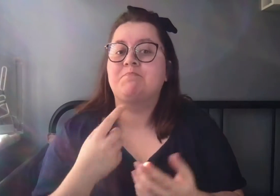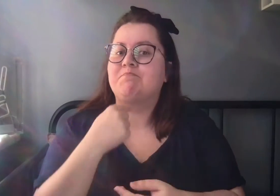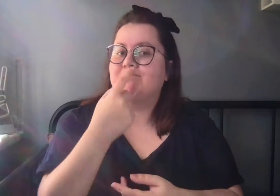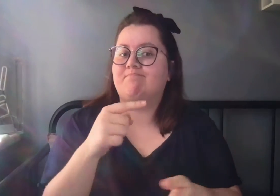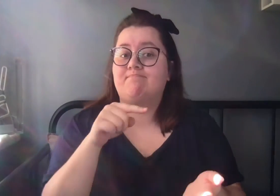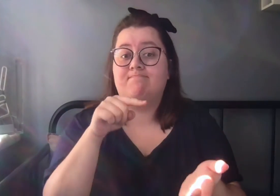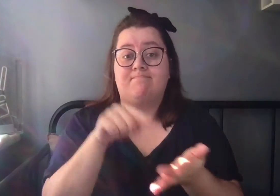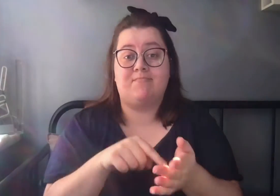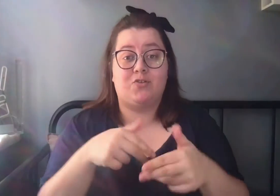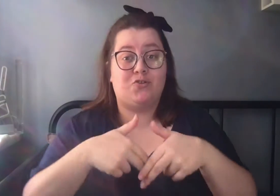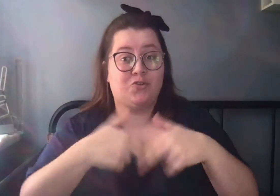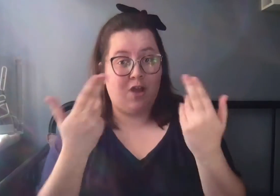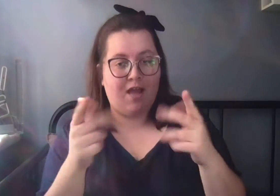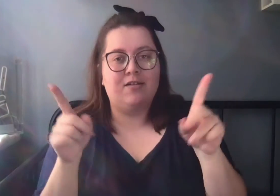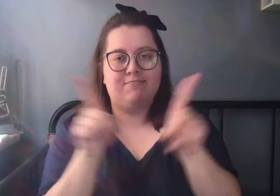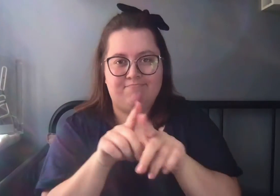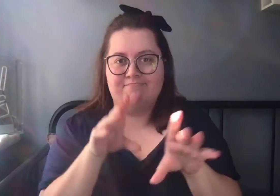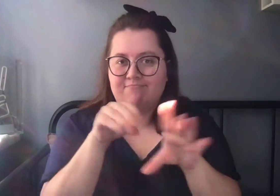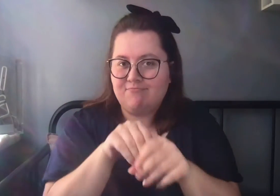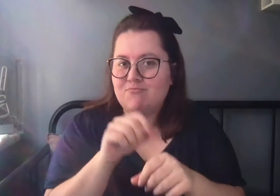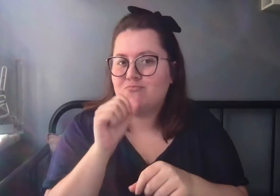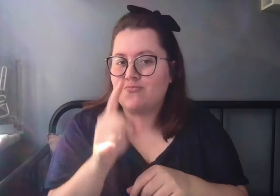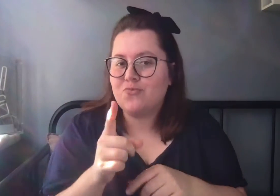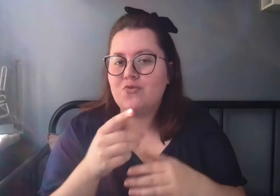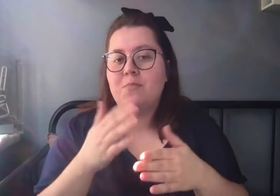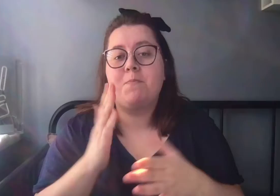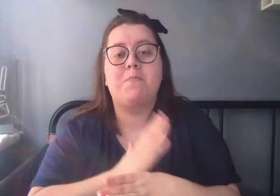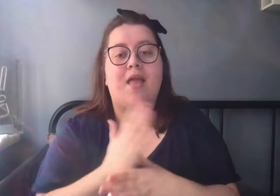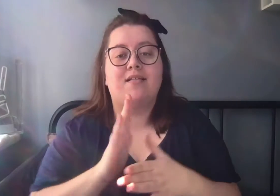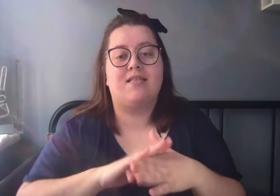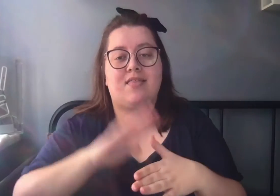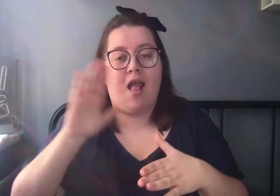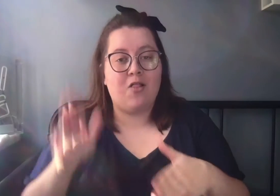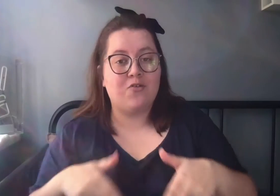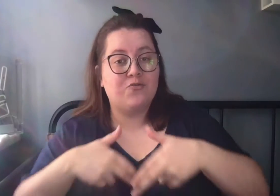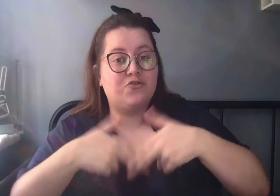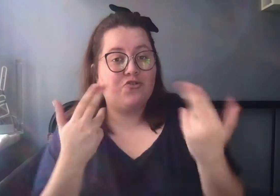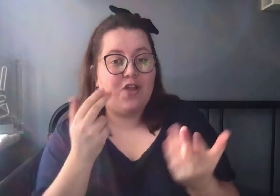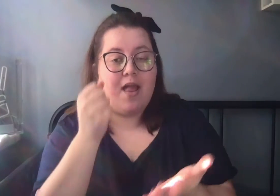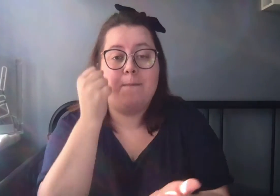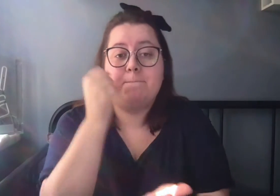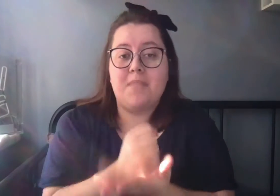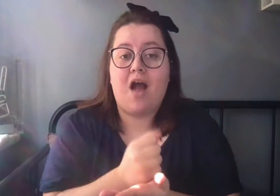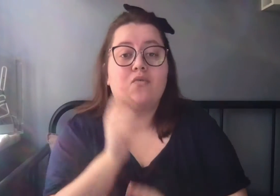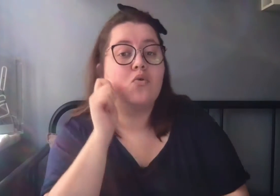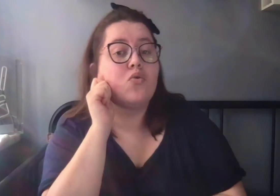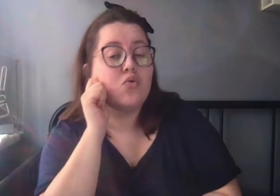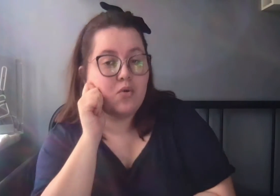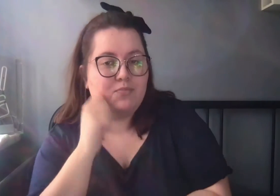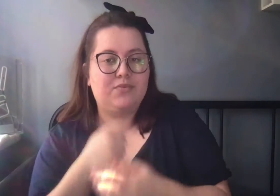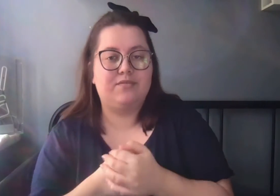Chcę powiedzieć, że ten dzień jest również międzynarodowym dniem praw kobiet.